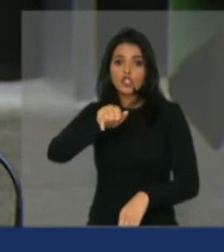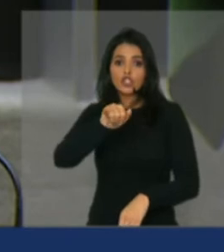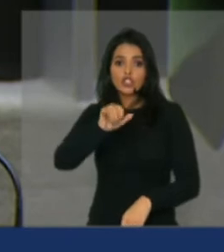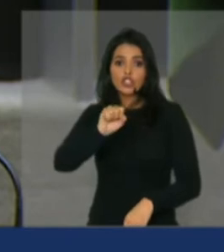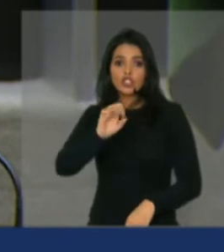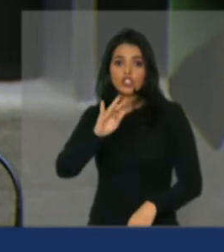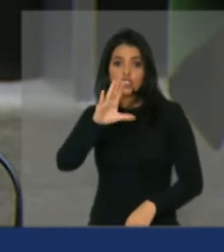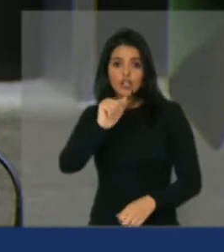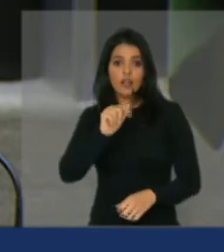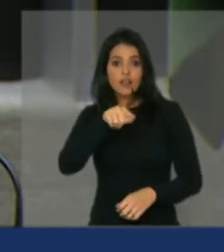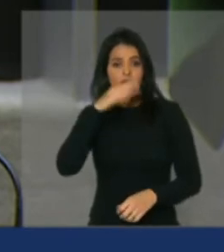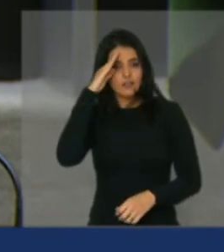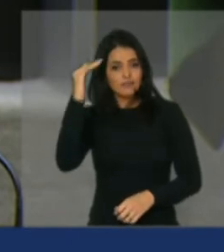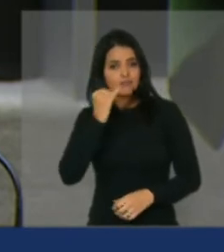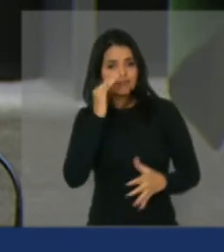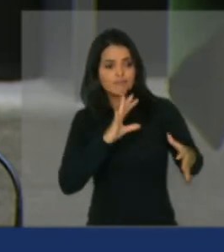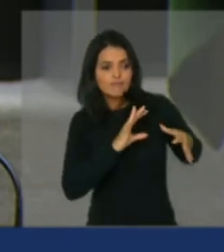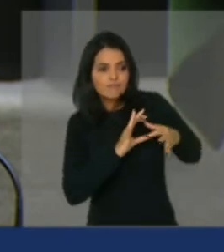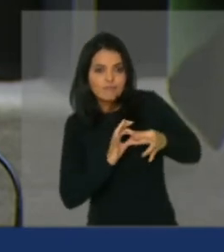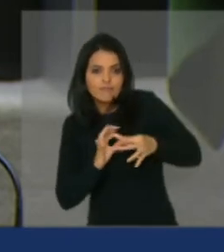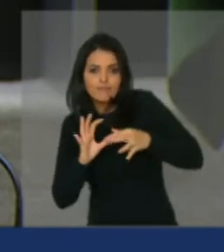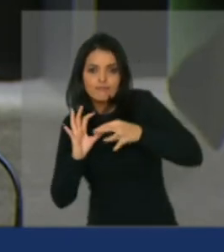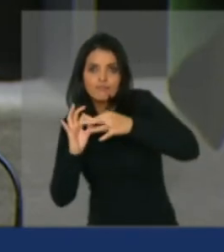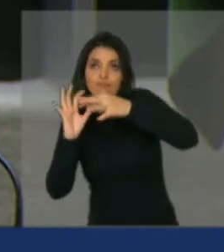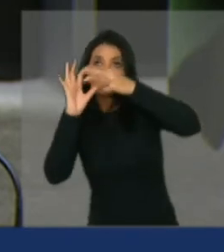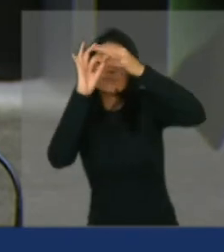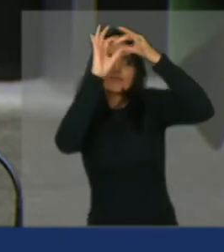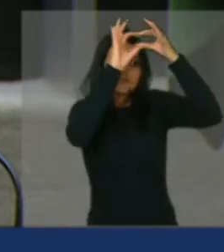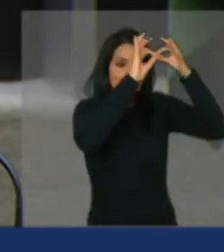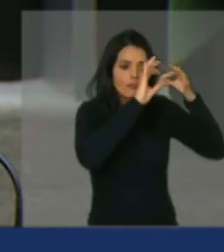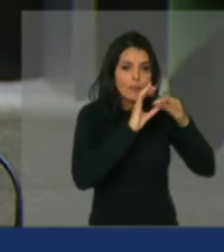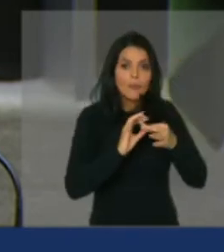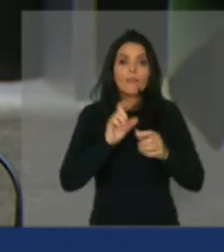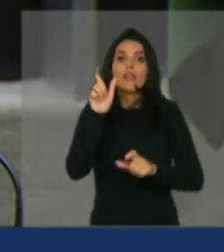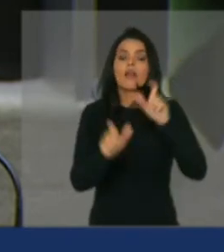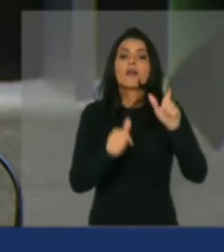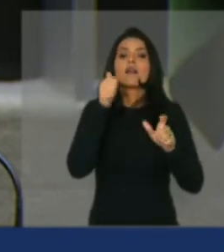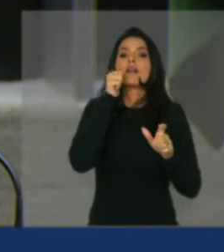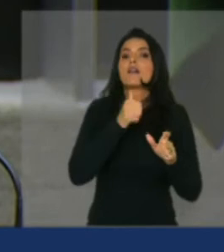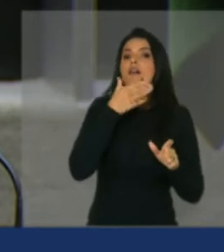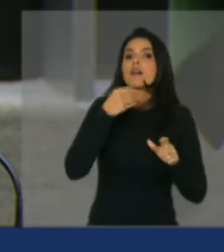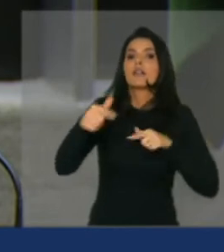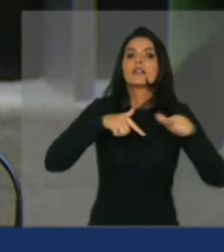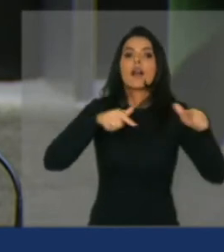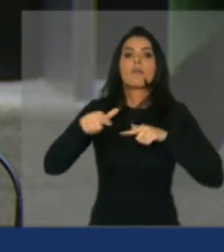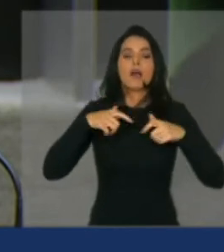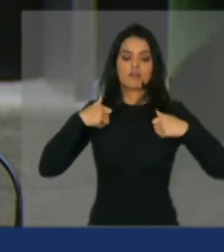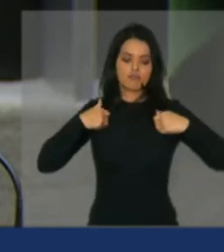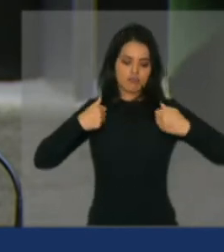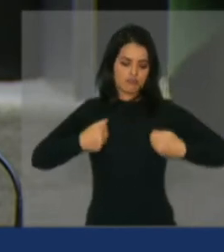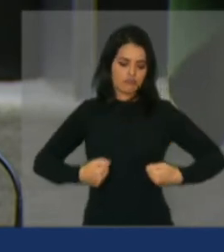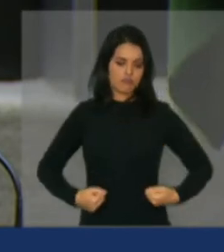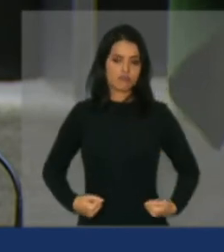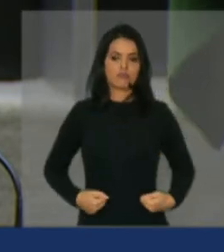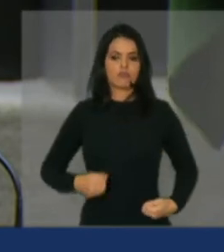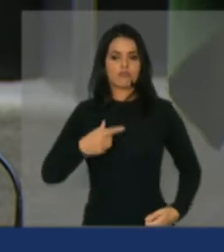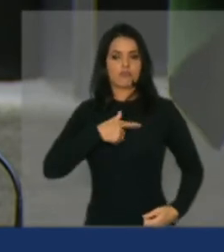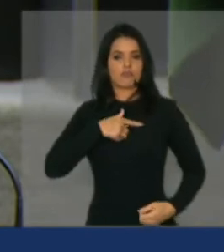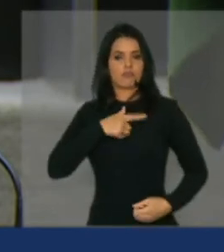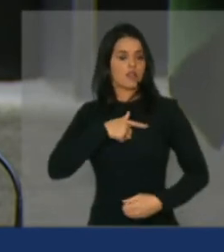TRABALHADORES, TRABALHADORAS, DOS CORREIOS, CARREGAM O UNIFORME, NA SUA PELE, A BANDEIRA DESTE PAÍS. E AQUI